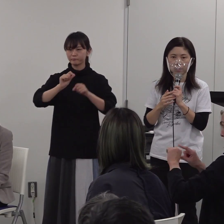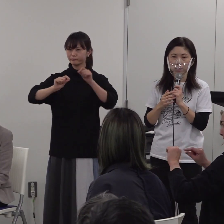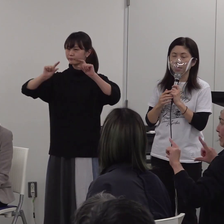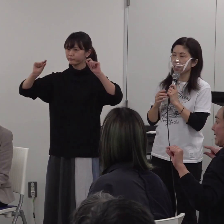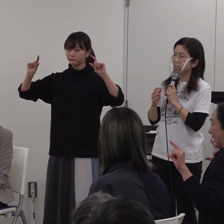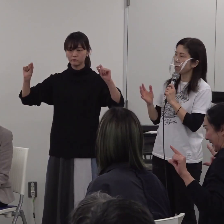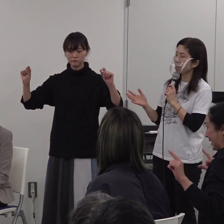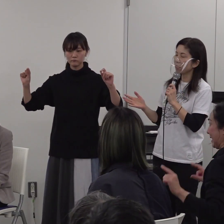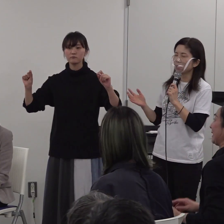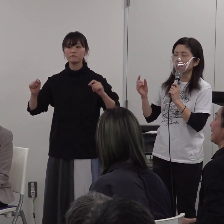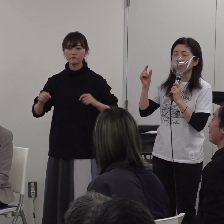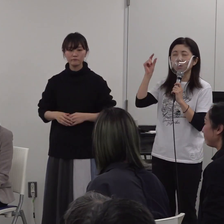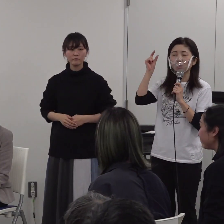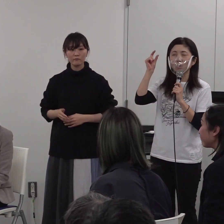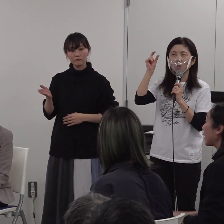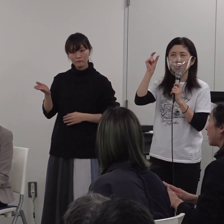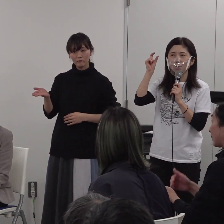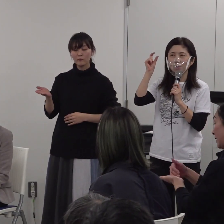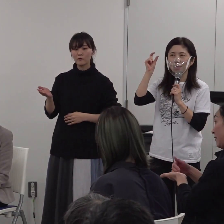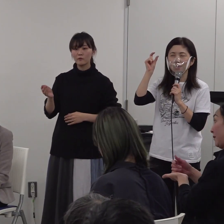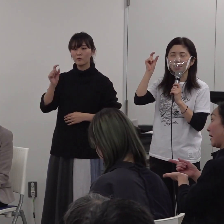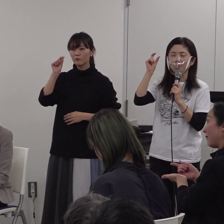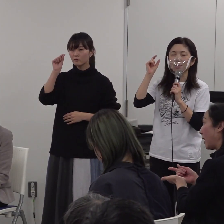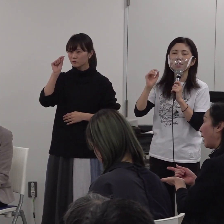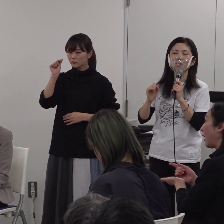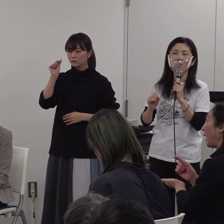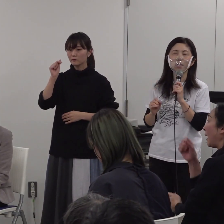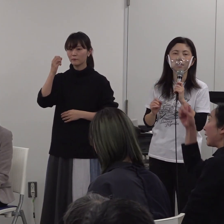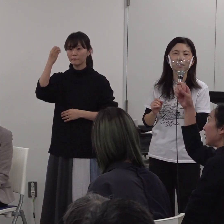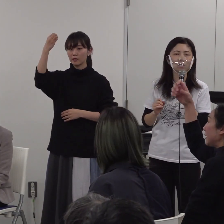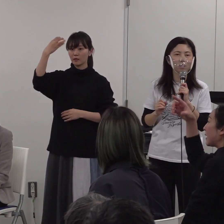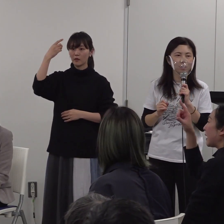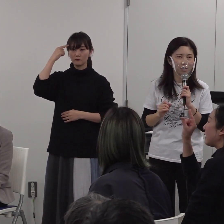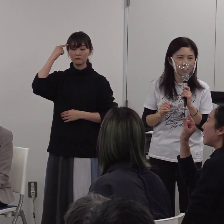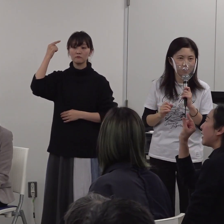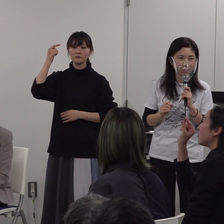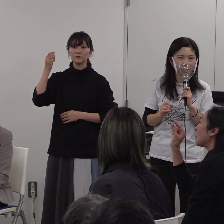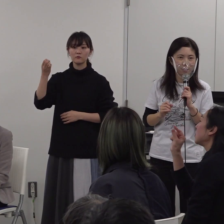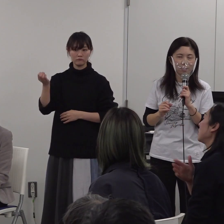今マリさん本当にほんのわずか 光を感じるっておっしゃってました